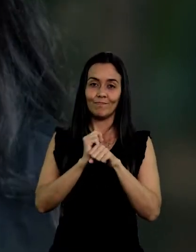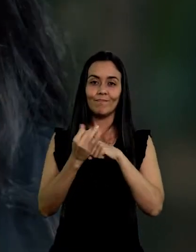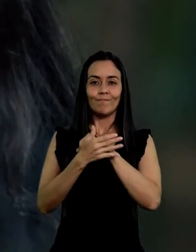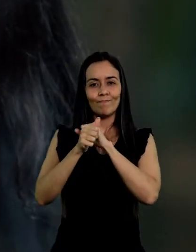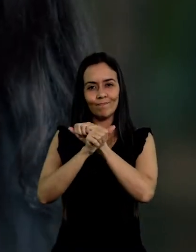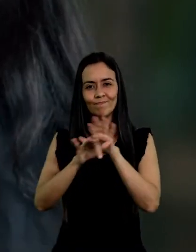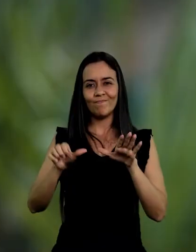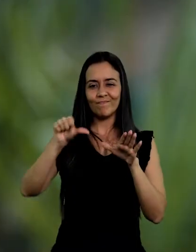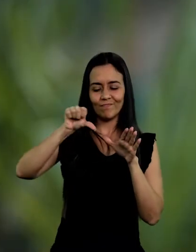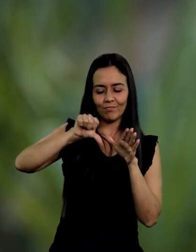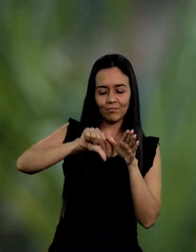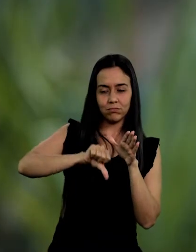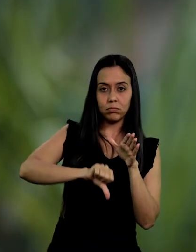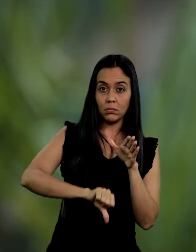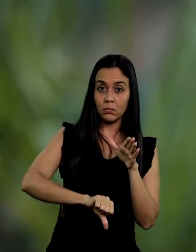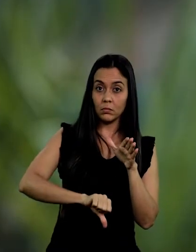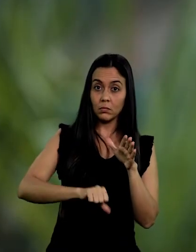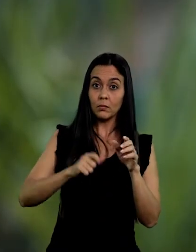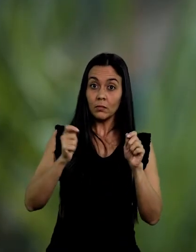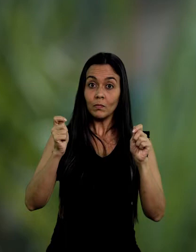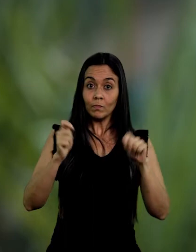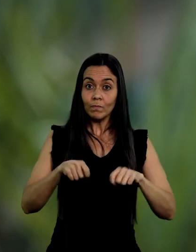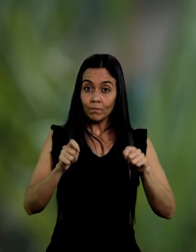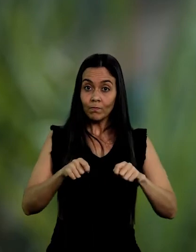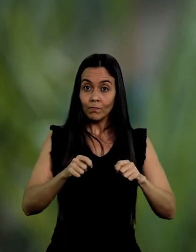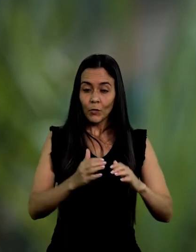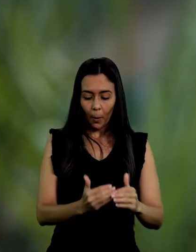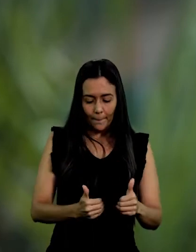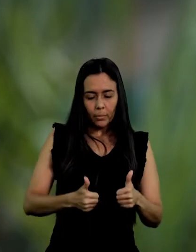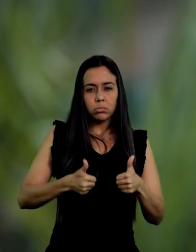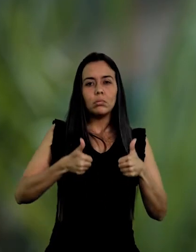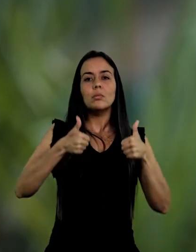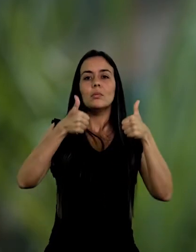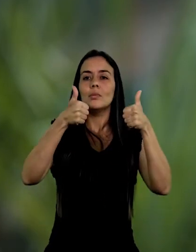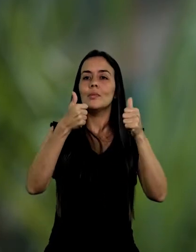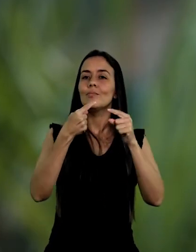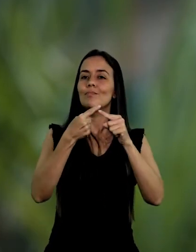Exatamente, eu acho que é bem por aí, a gente valorizar mais esses laços,